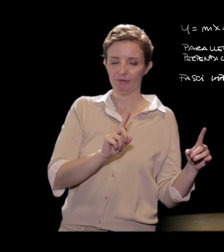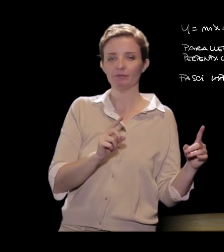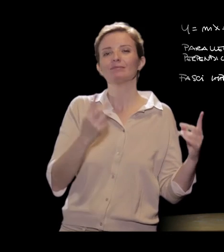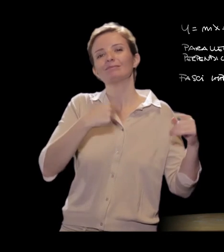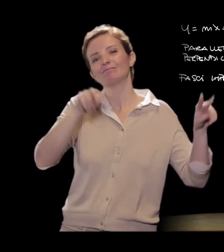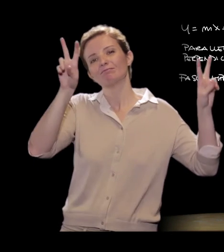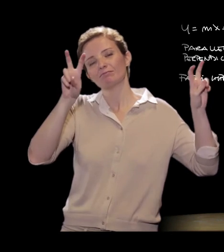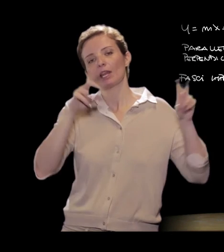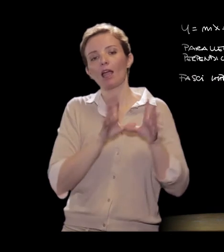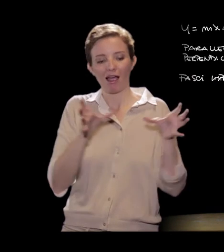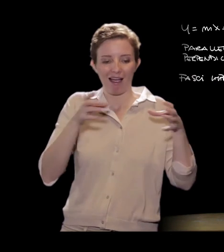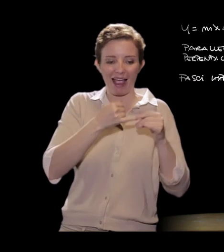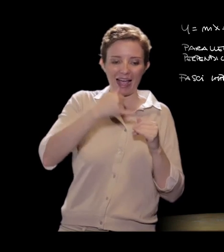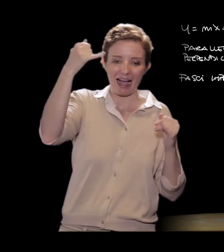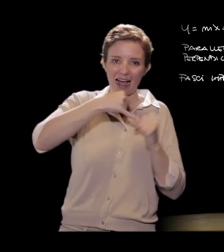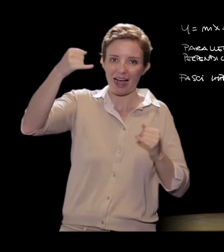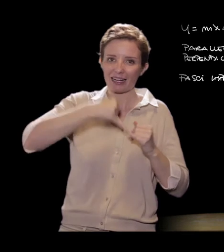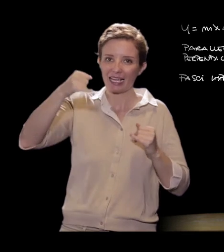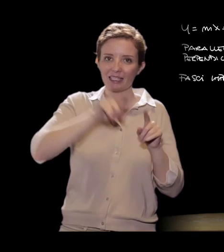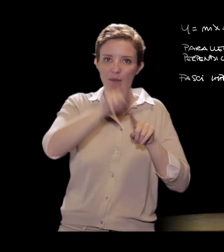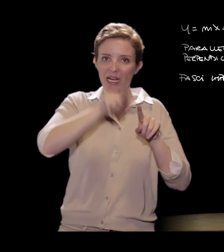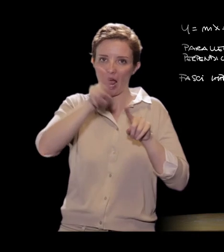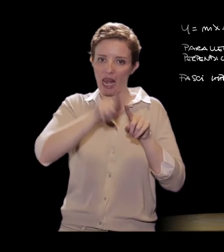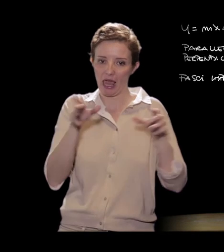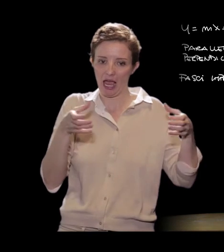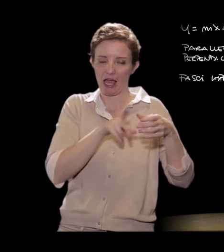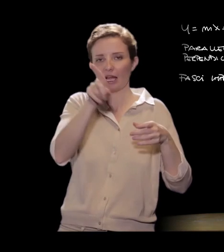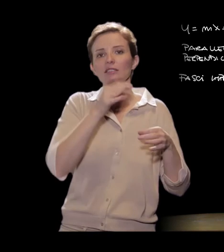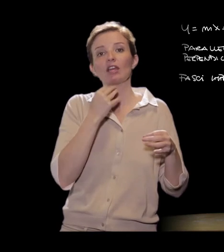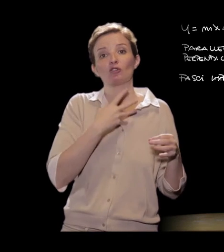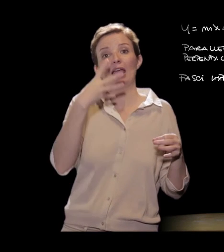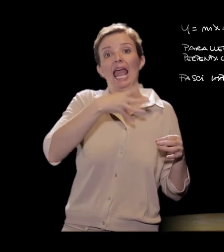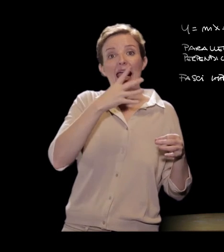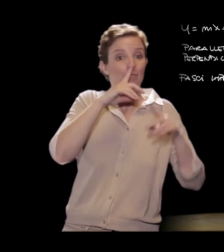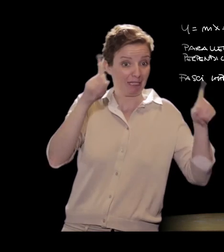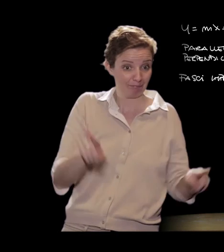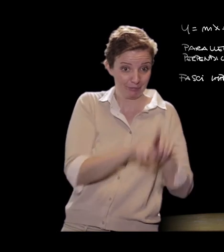che sono l'insieme delle rette parallele tra di loro, ossia che hanno lo stesso coefficiente angolare.